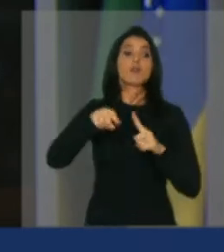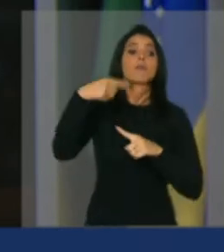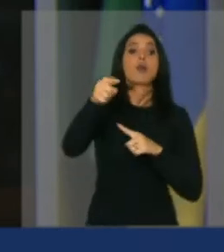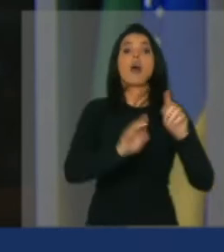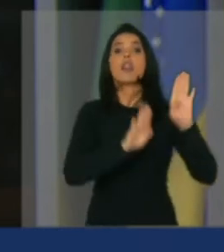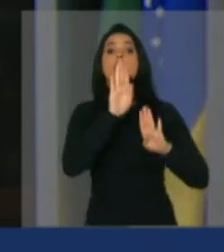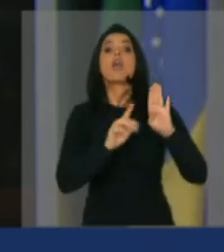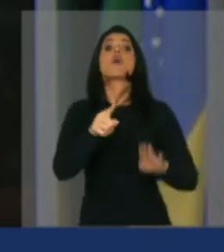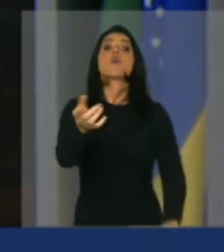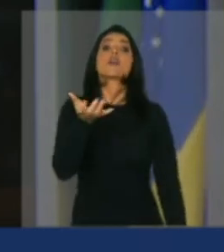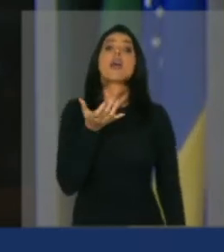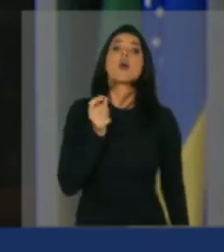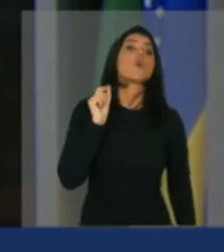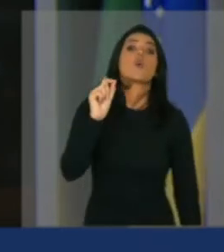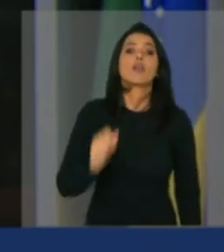SENHOR EU QUERO AQUI, FAZER